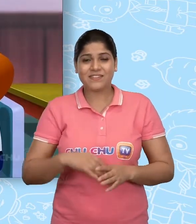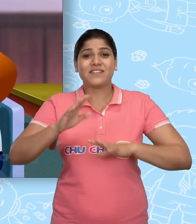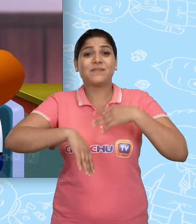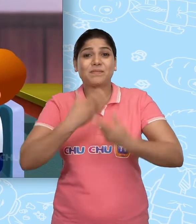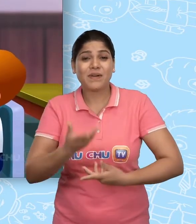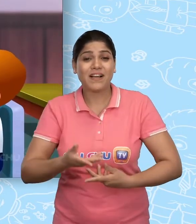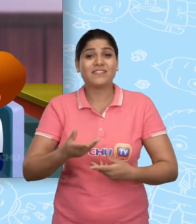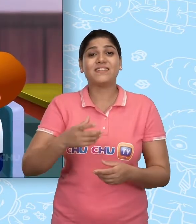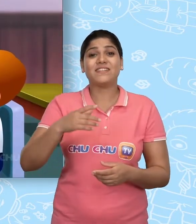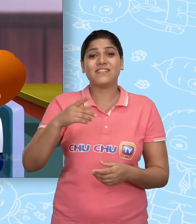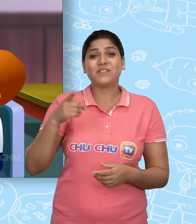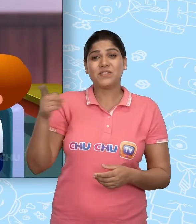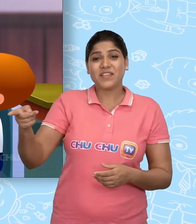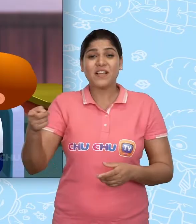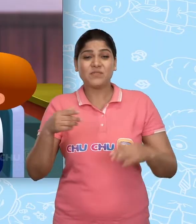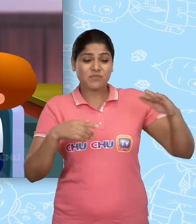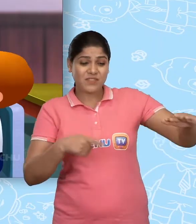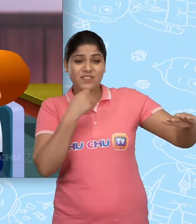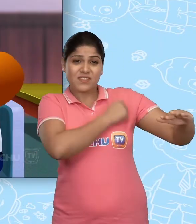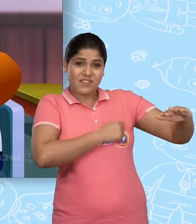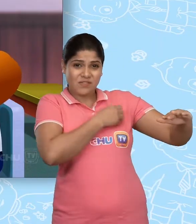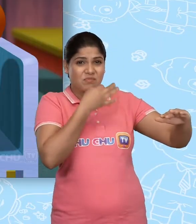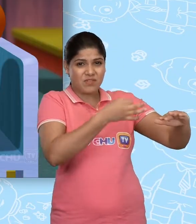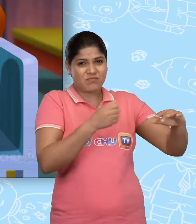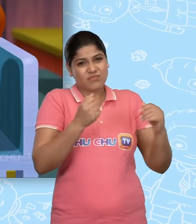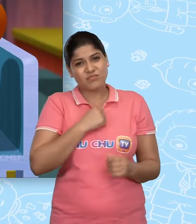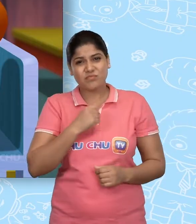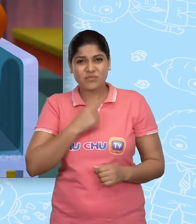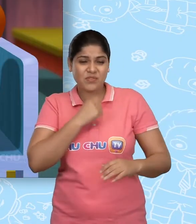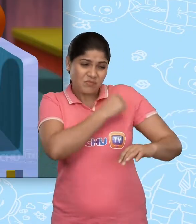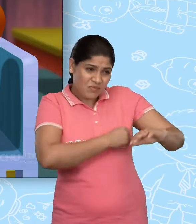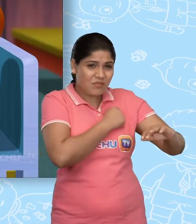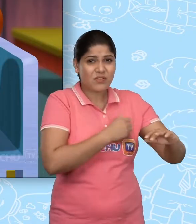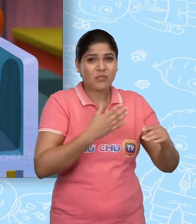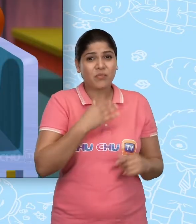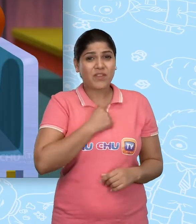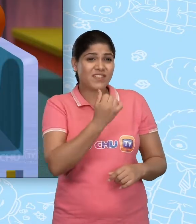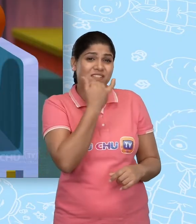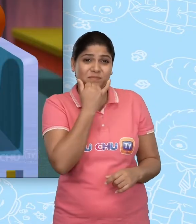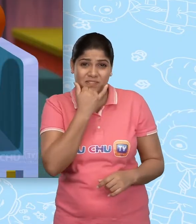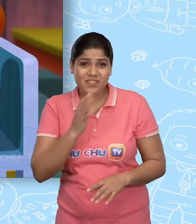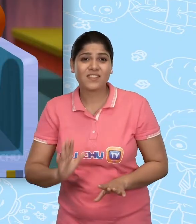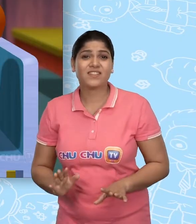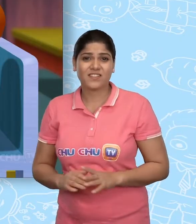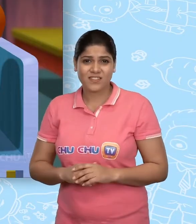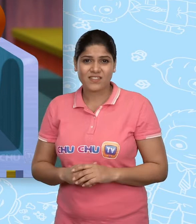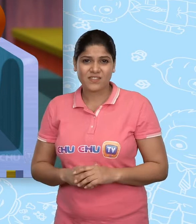फिर ChaCha ने उस लड़के से माफी मांगी। मुझे माफ कर दो वो मेरी गलती थी।